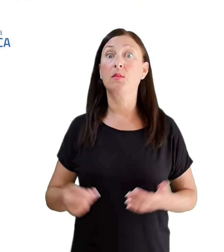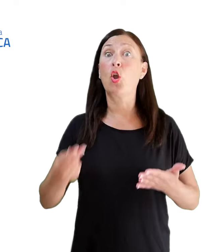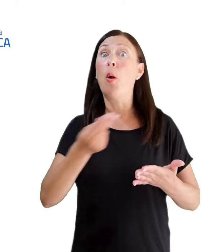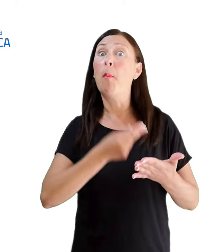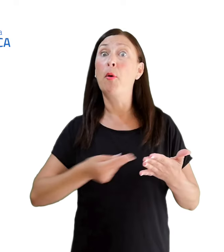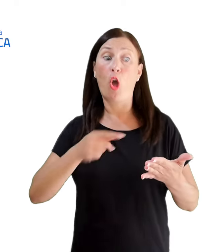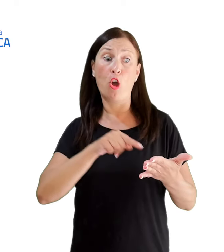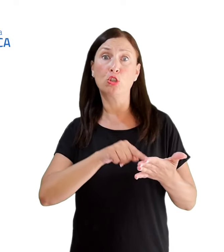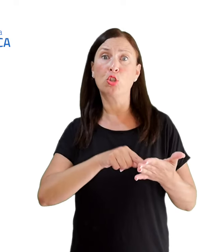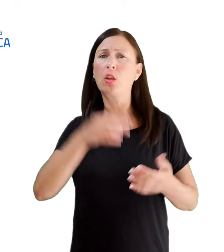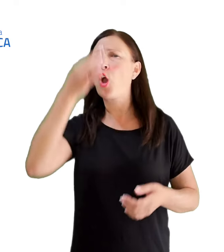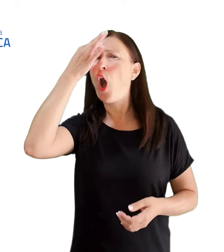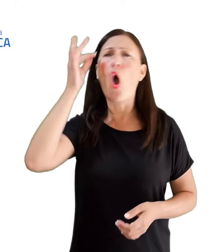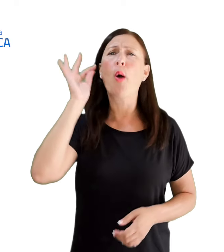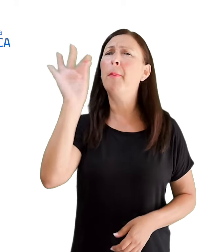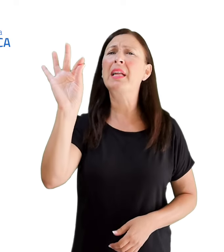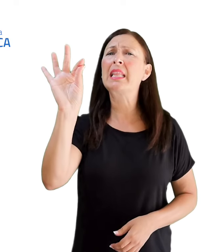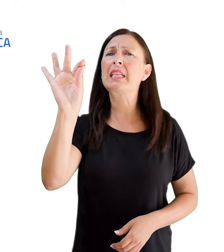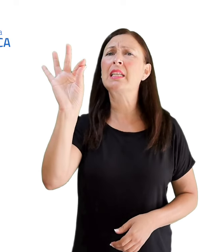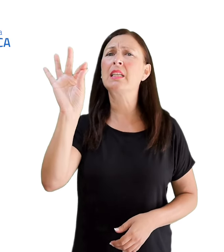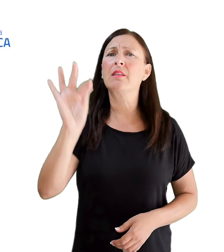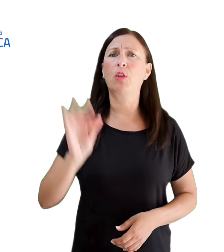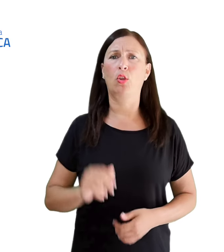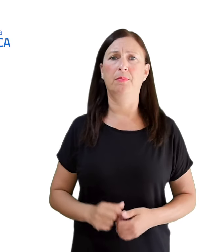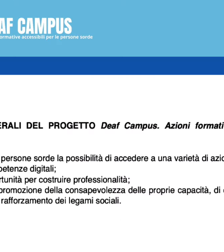Gli obiettietivi principali del progetto